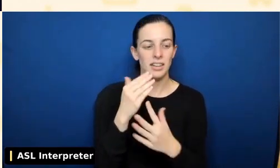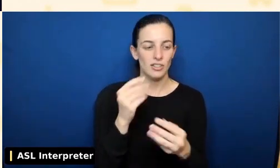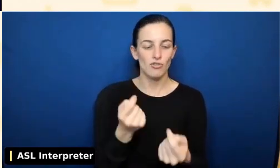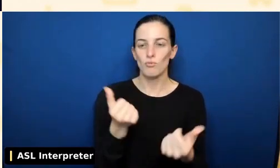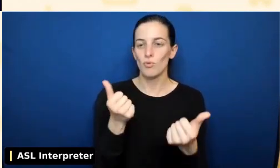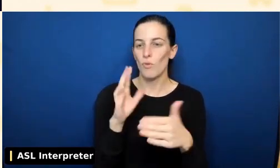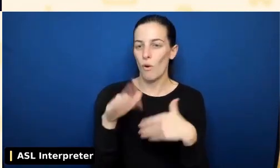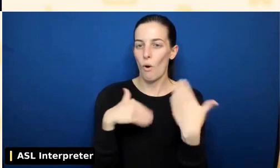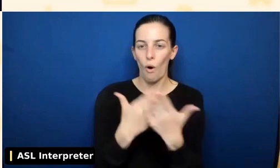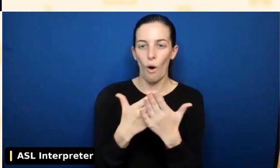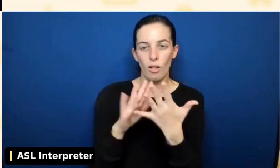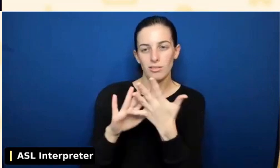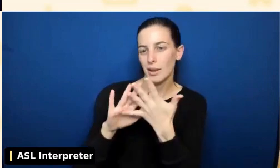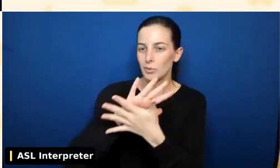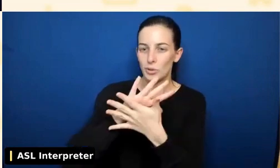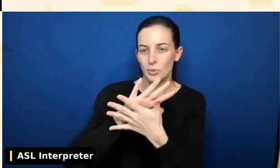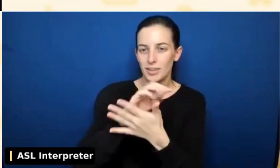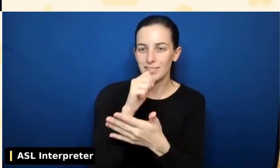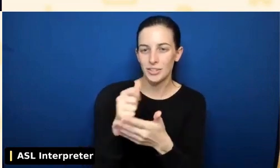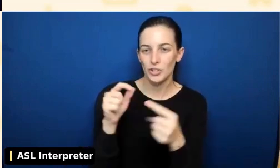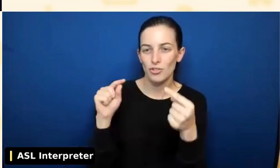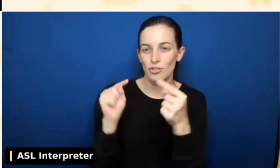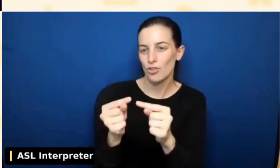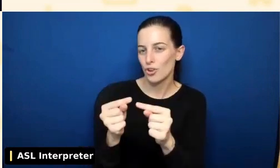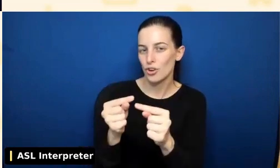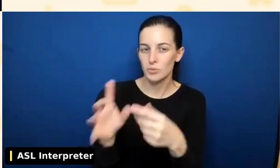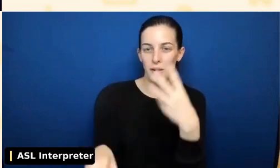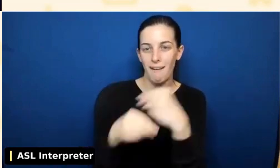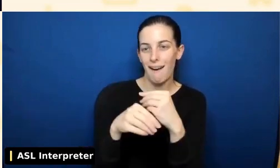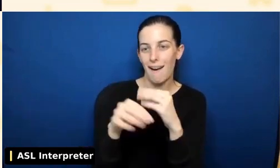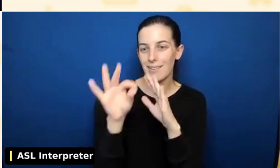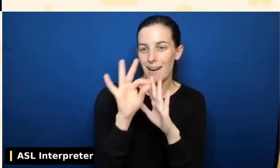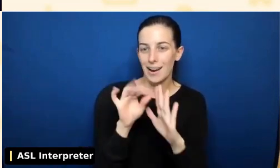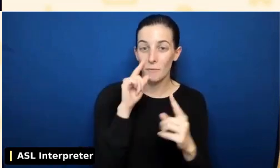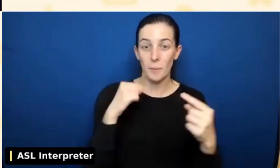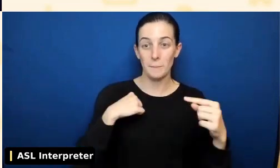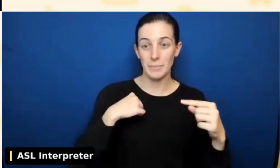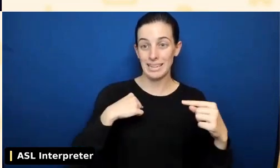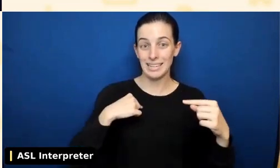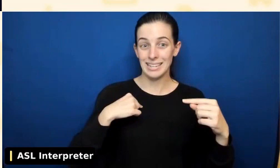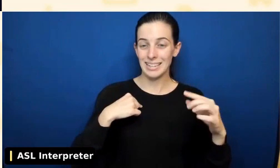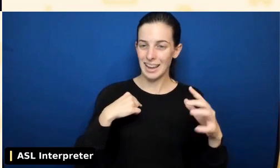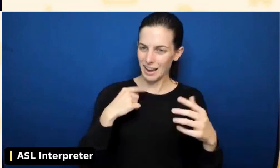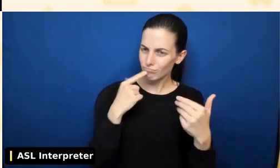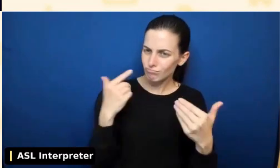No hace daño agregar estos íconos y ayuda a personas como yo, así que dije agregarlos. También lo hace más consistente